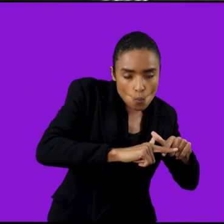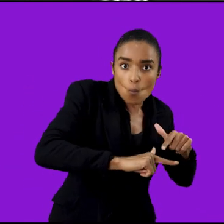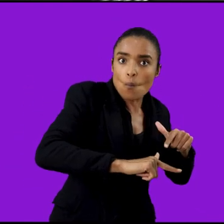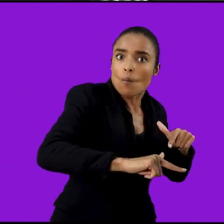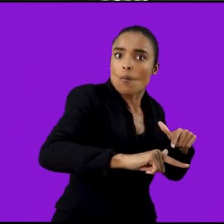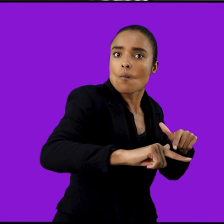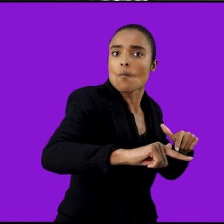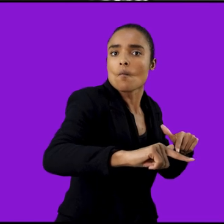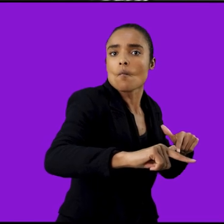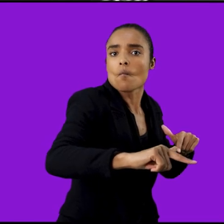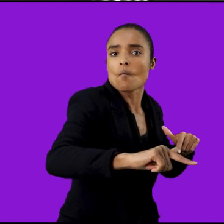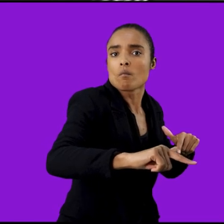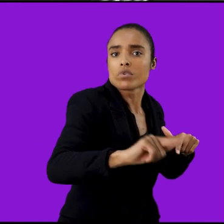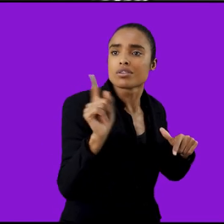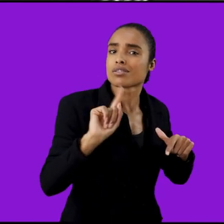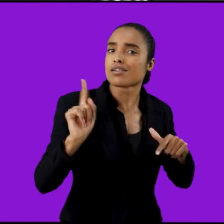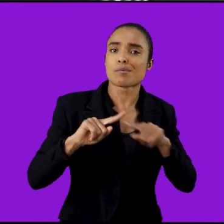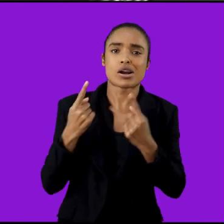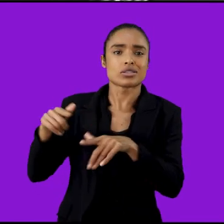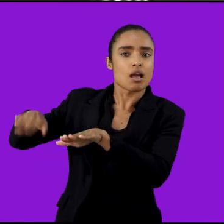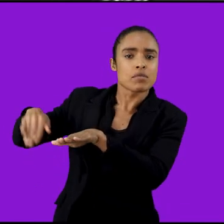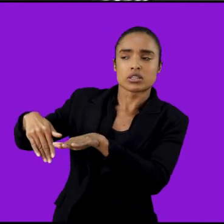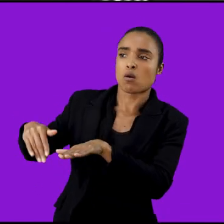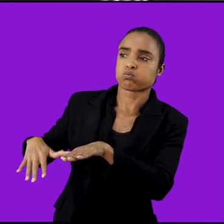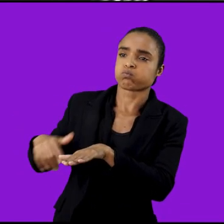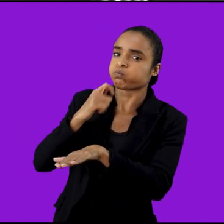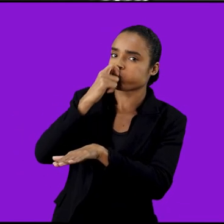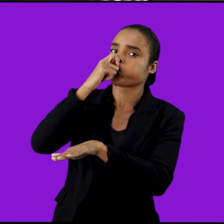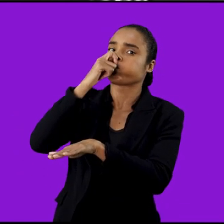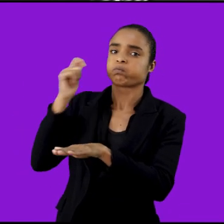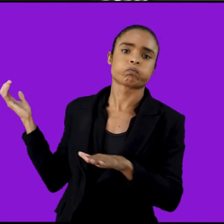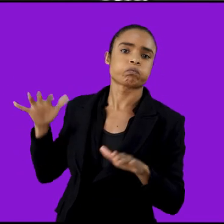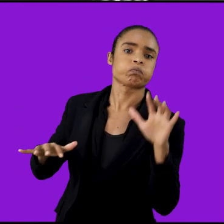É a piscina bombando, cheia. É quase um Piscinão de Ramos